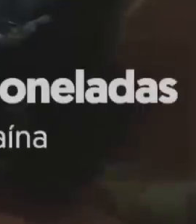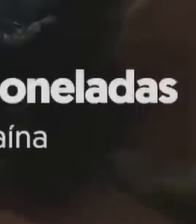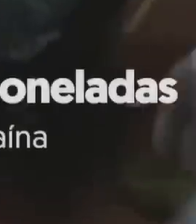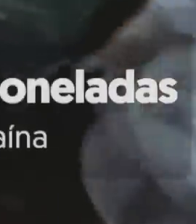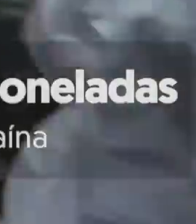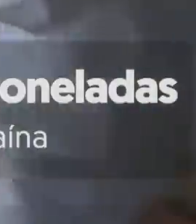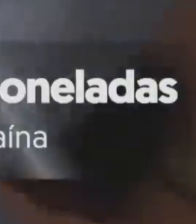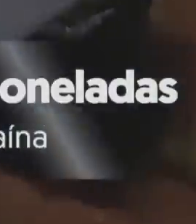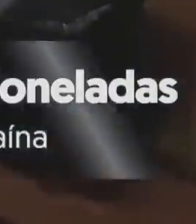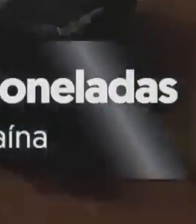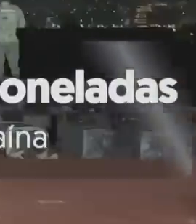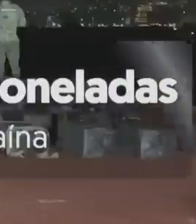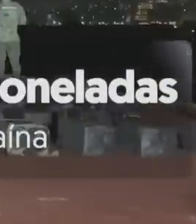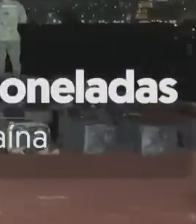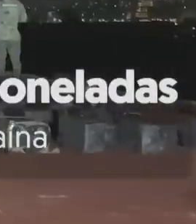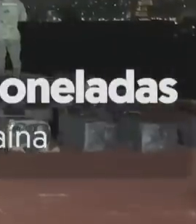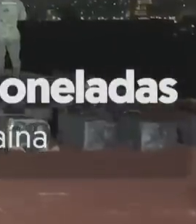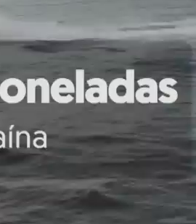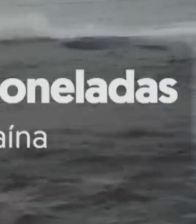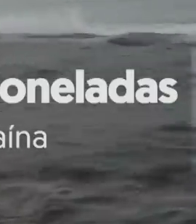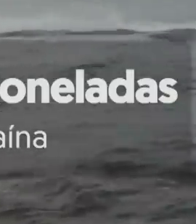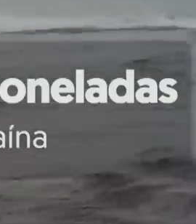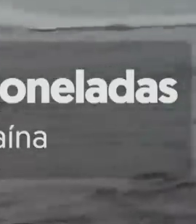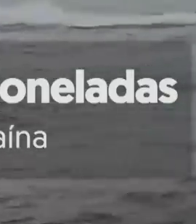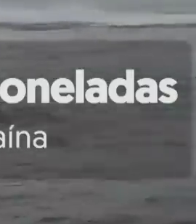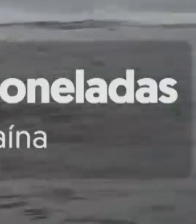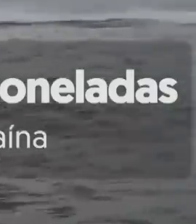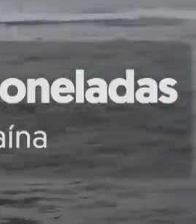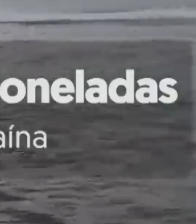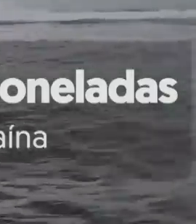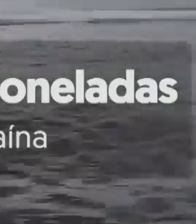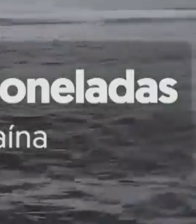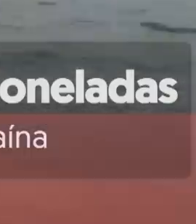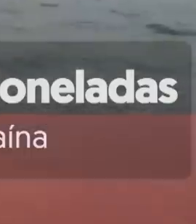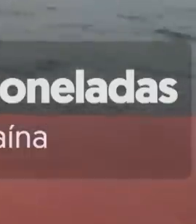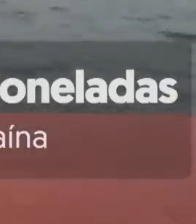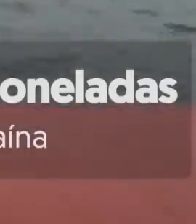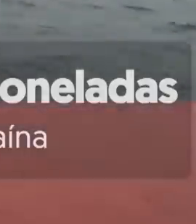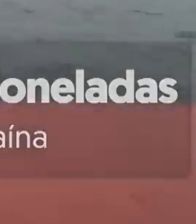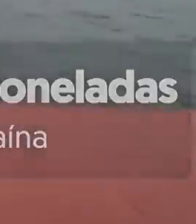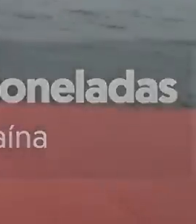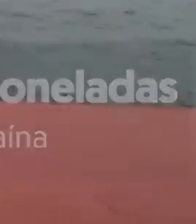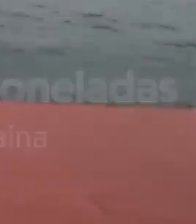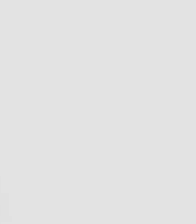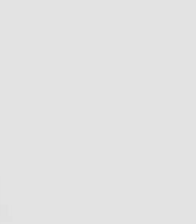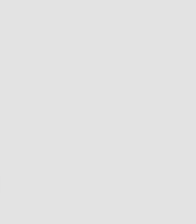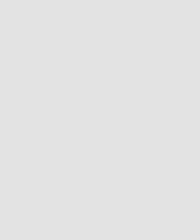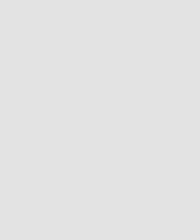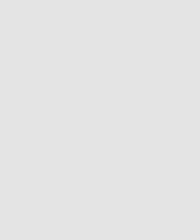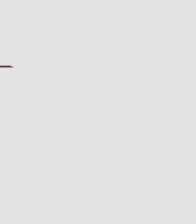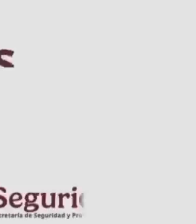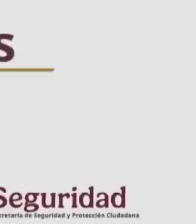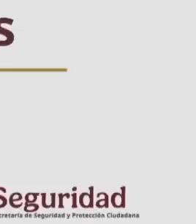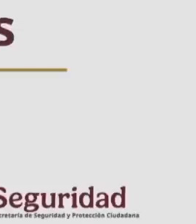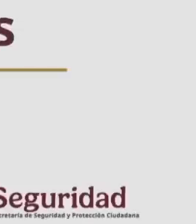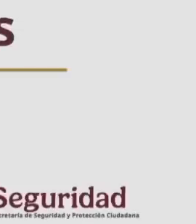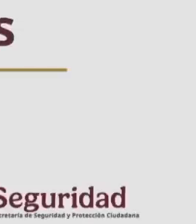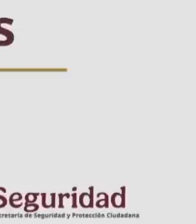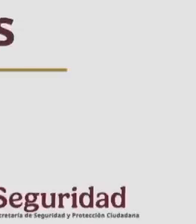sumando un total de 22 toneladas haciendo posible el mantenimiento del Estado de derecho en la mar